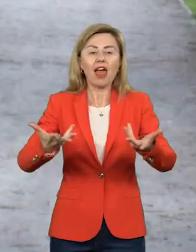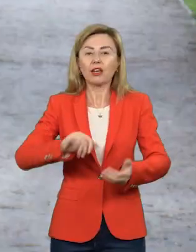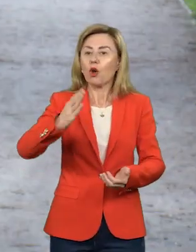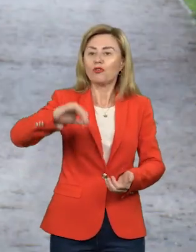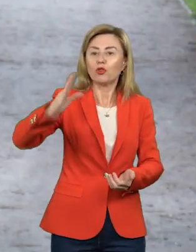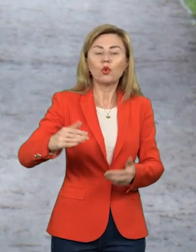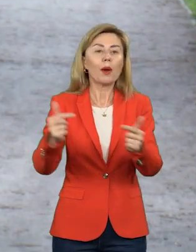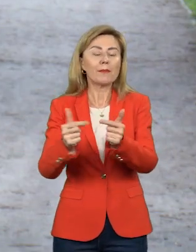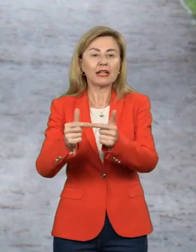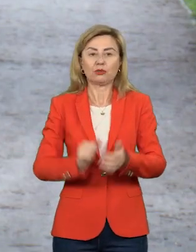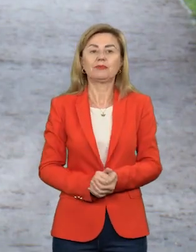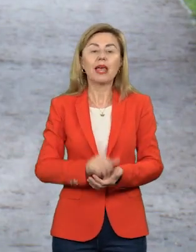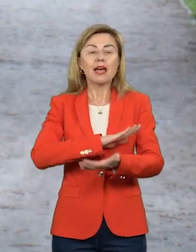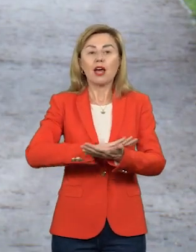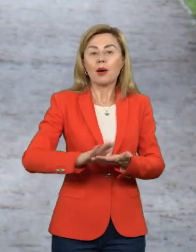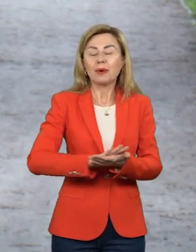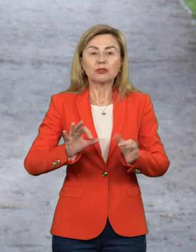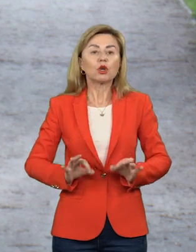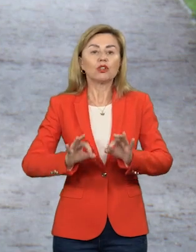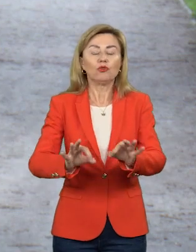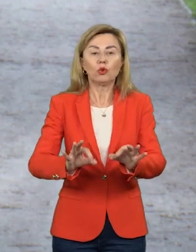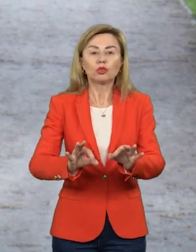Bez takiego sprzętu, który pomoże nam przemieszczać się w górach